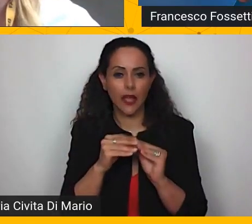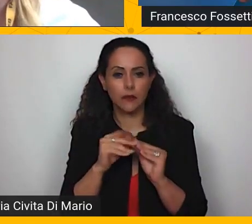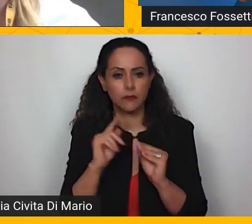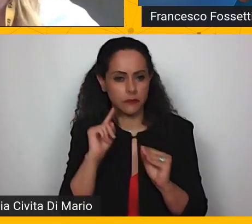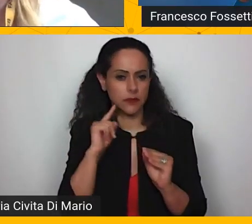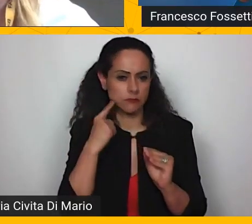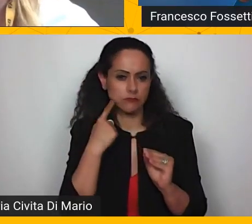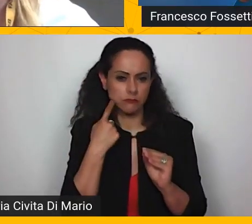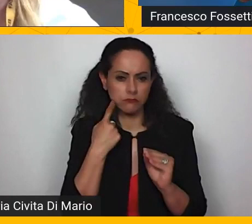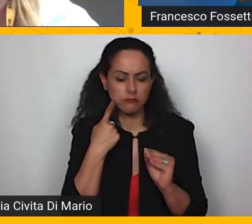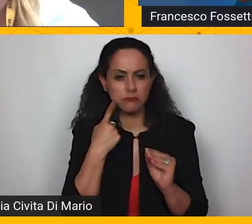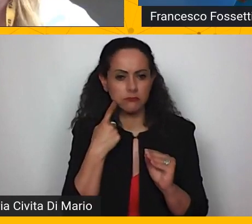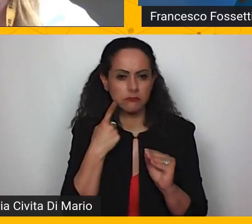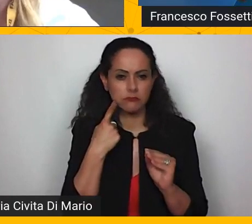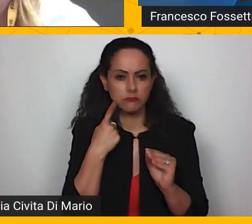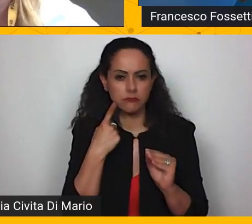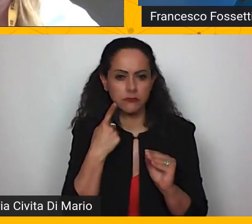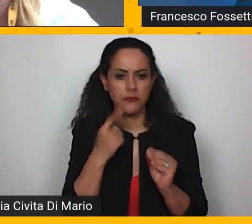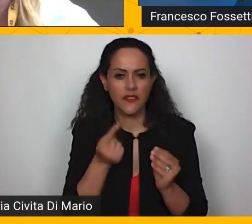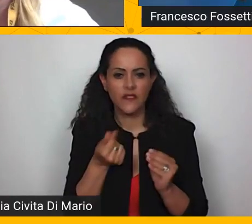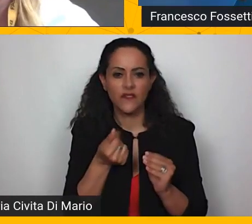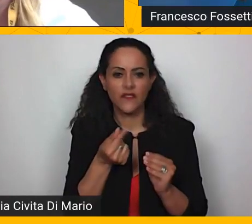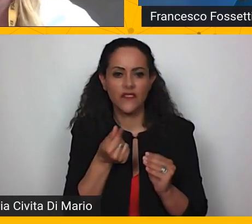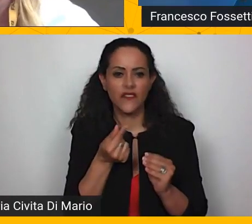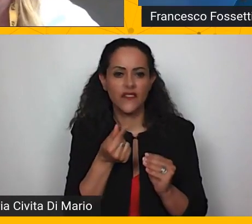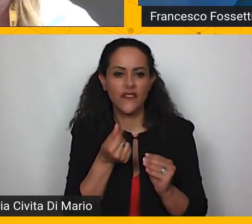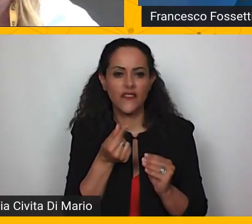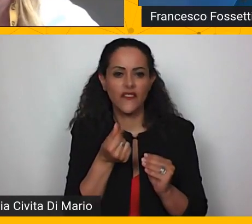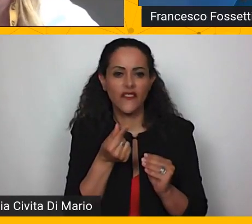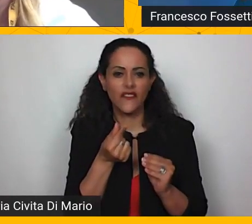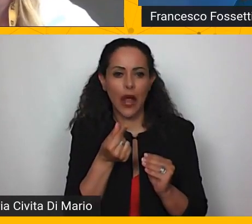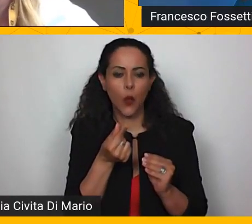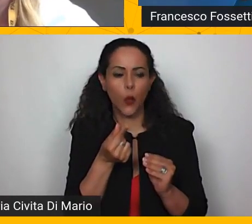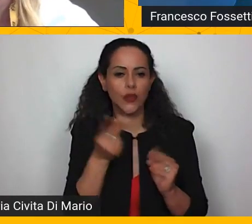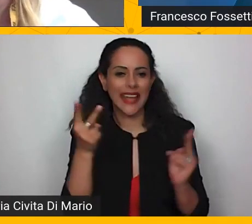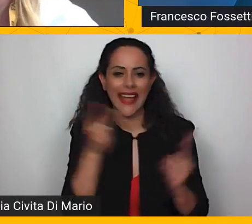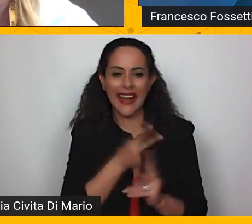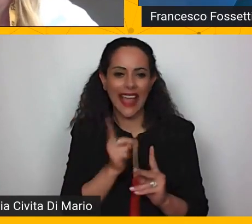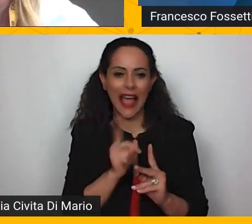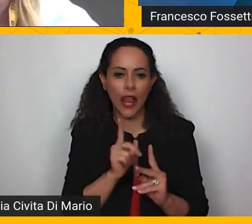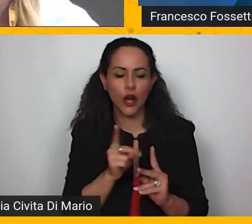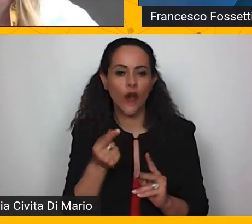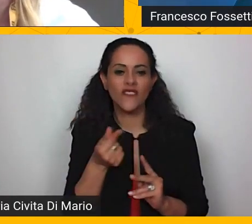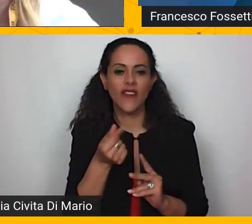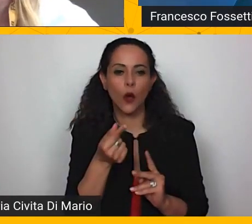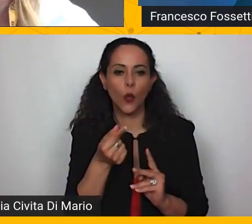virtuosi che permettono di ottenere della valuta eh non